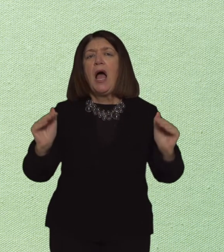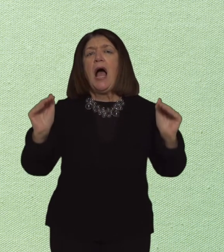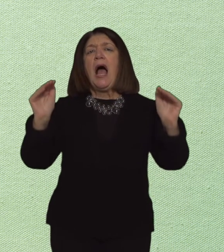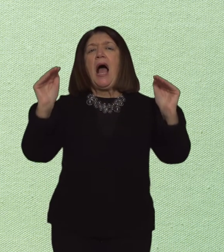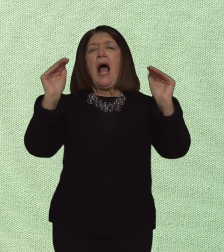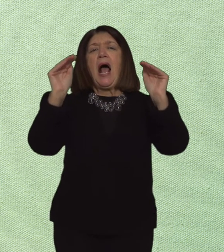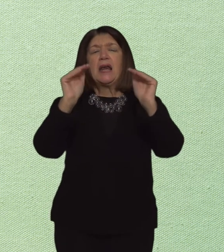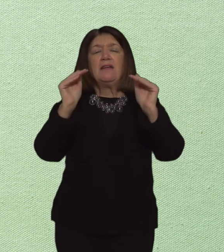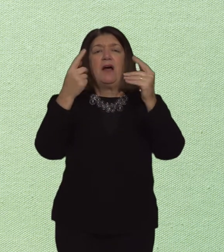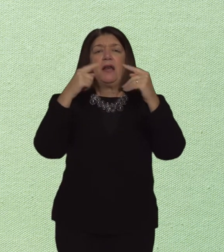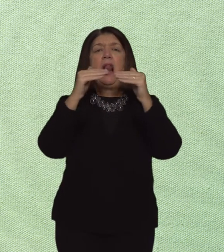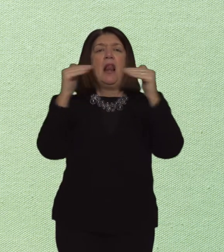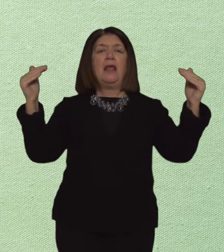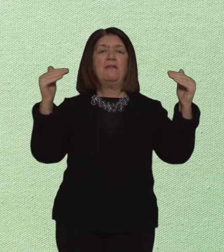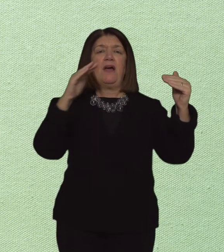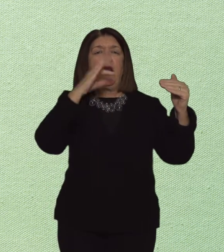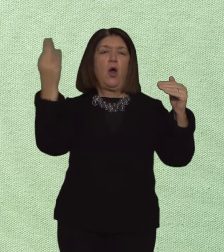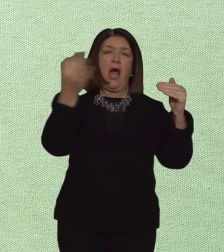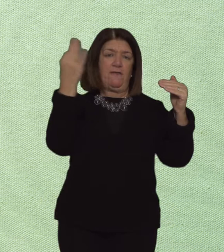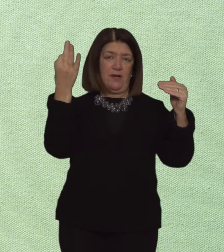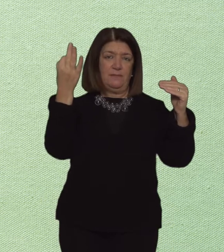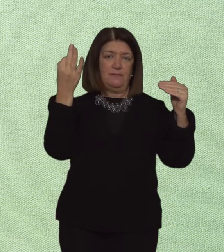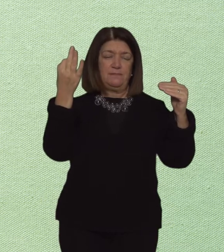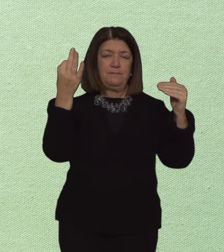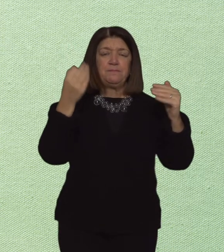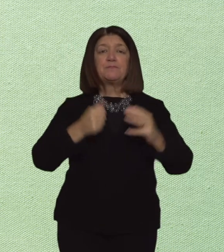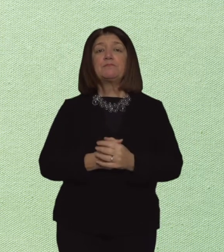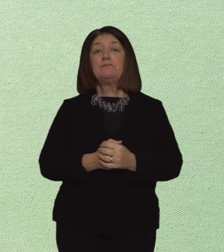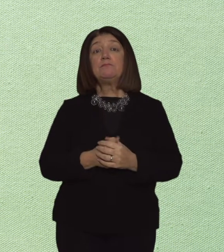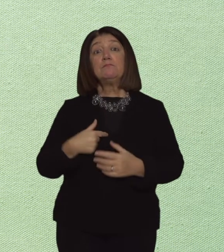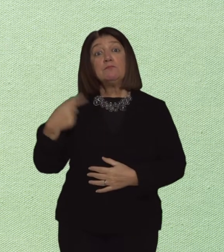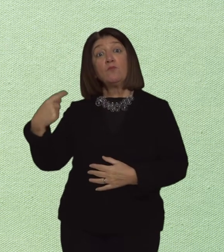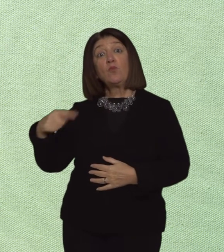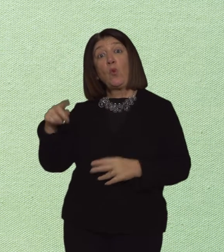Guarda, mi voglio collegare subito al tuo ultimo argomento, quello che hai parlato